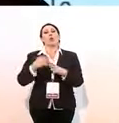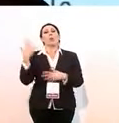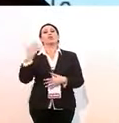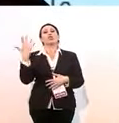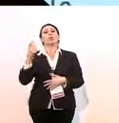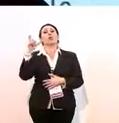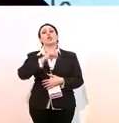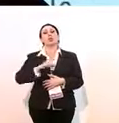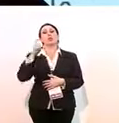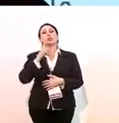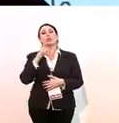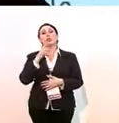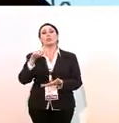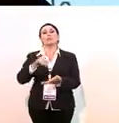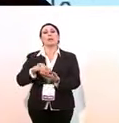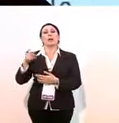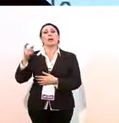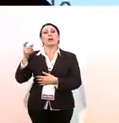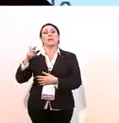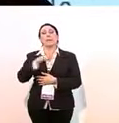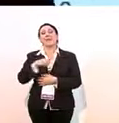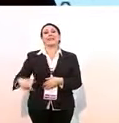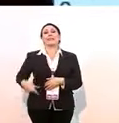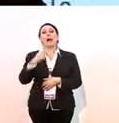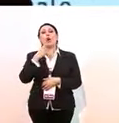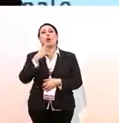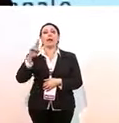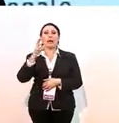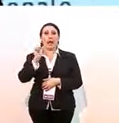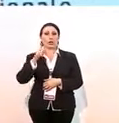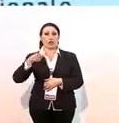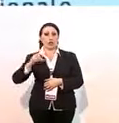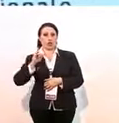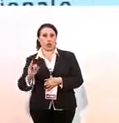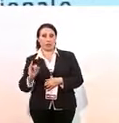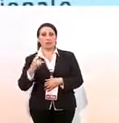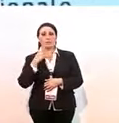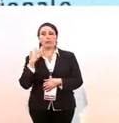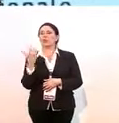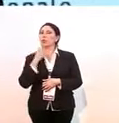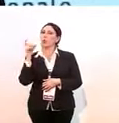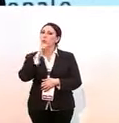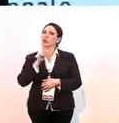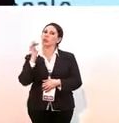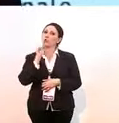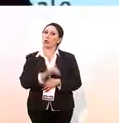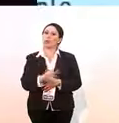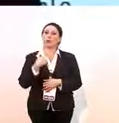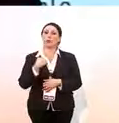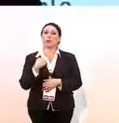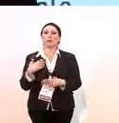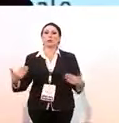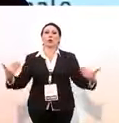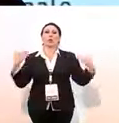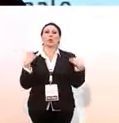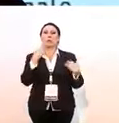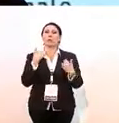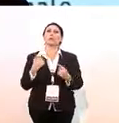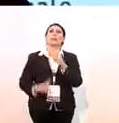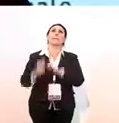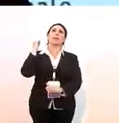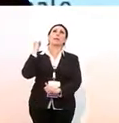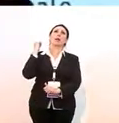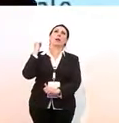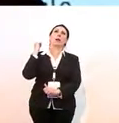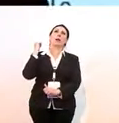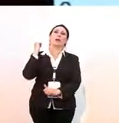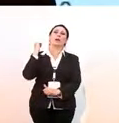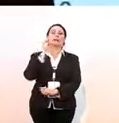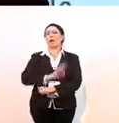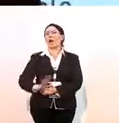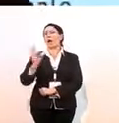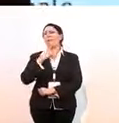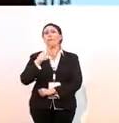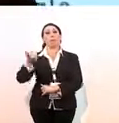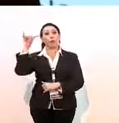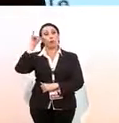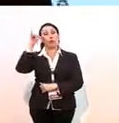Virginia Raggi eppure la colpa è sempre di quelli di prima. A Torino è sempre colpa